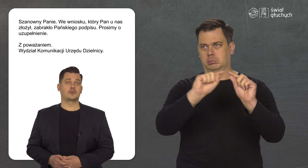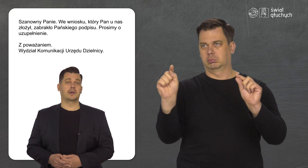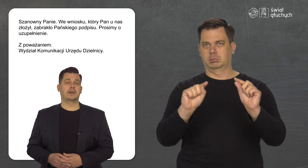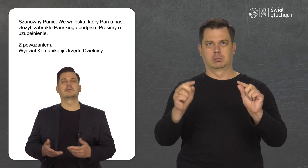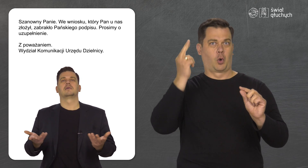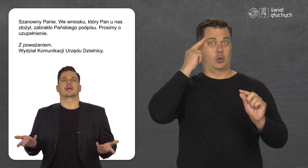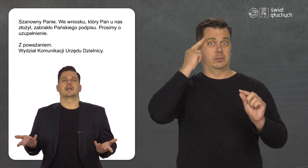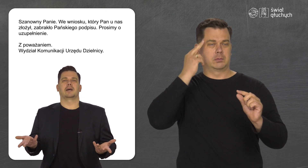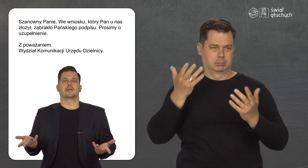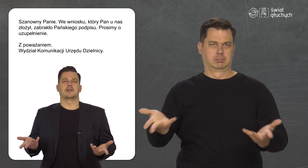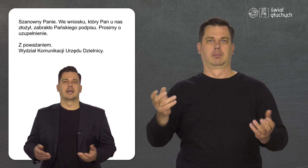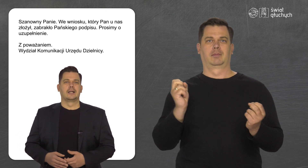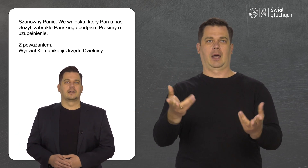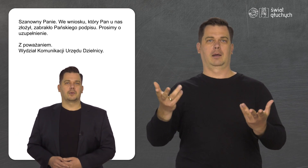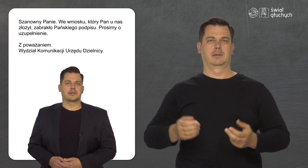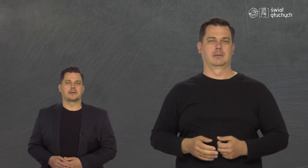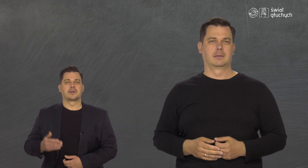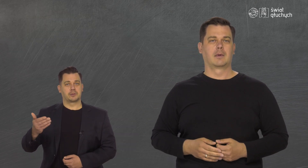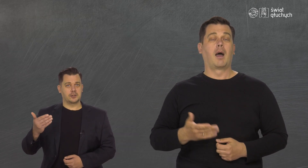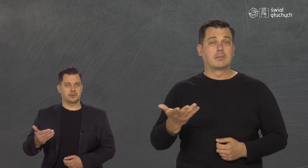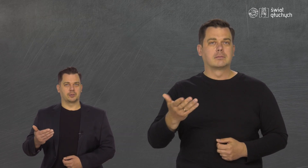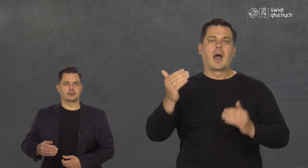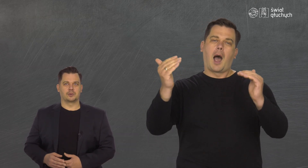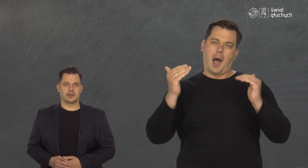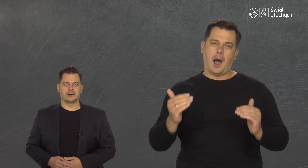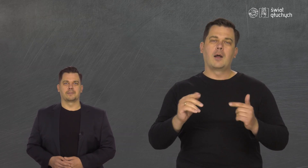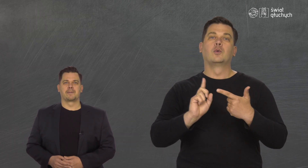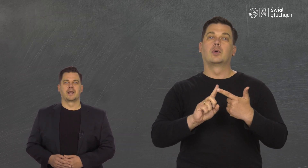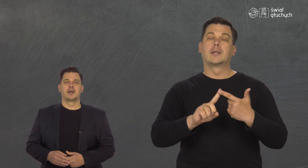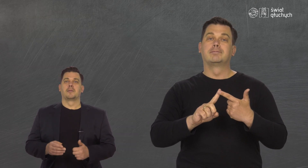Zrozumiale? Jak najbardziej! No właśnie, przejdźmy do punktu drugiego.